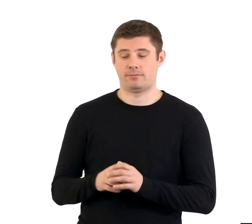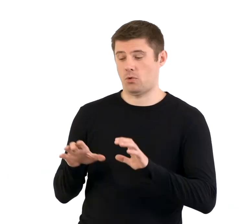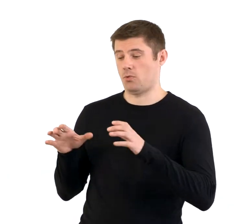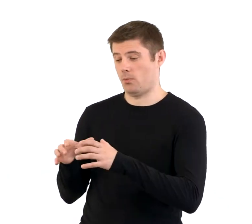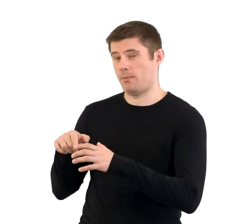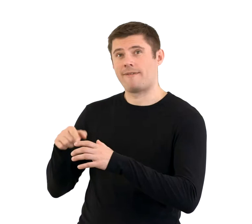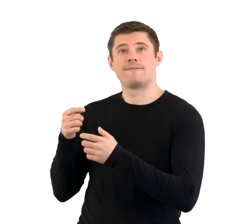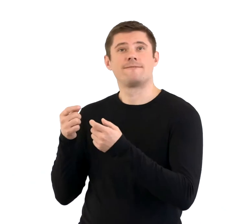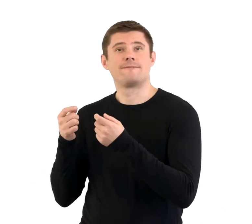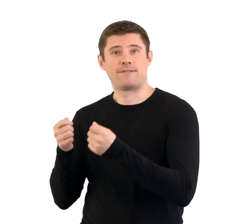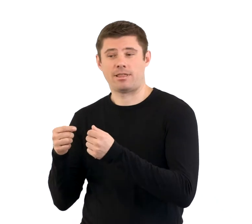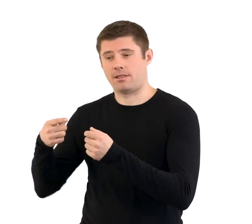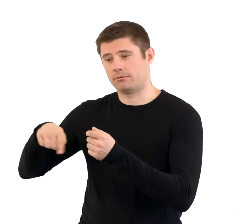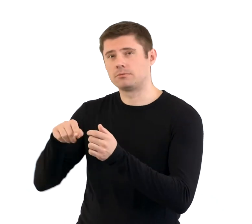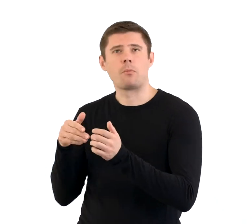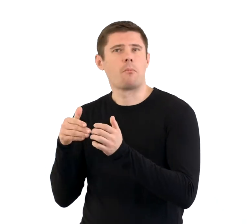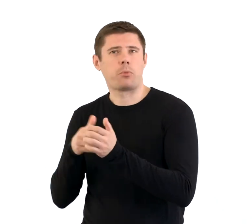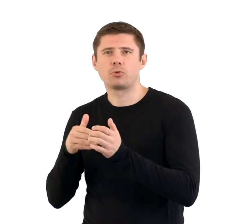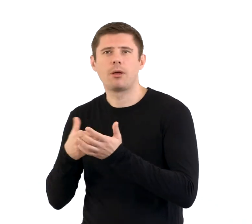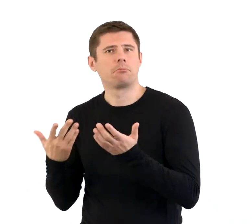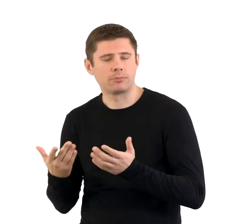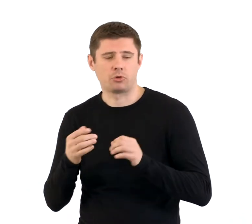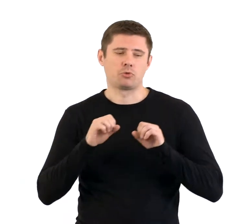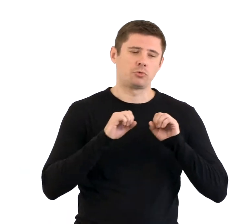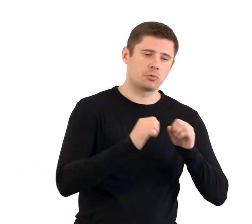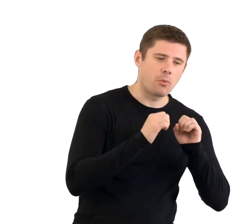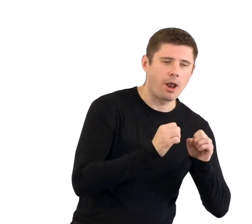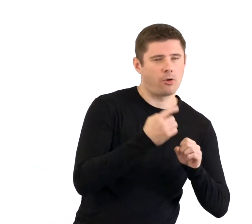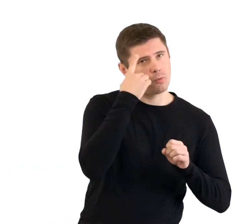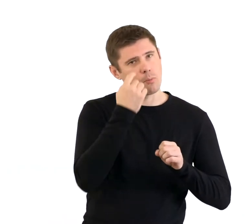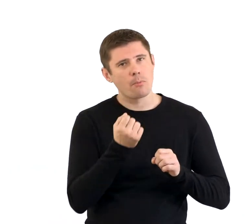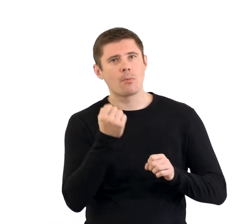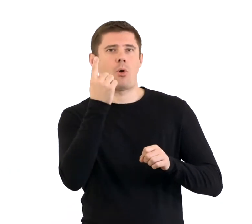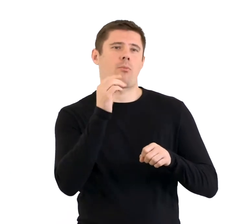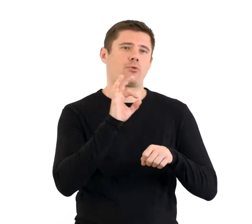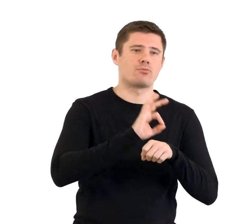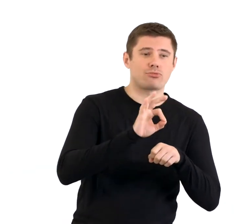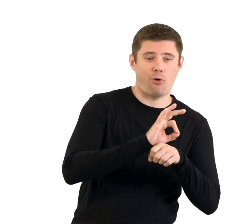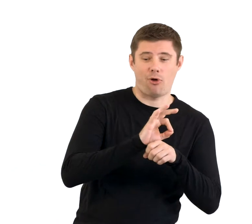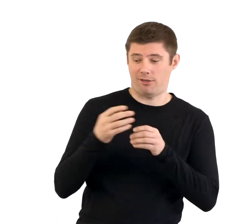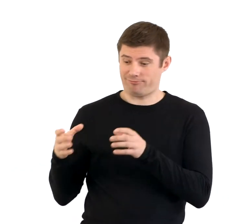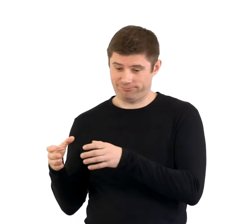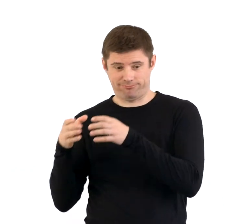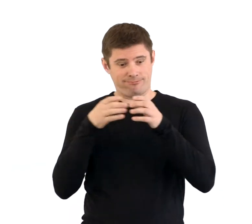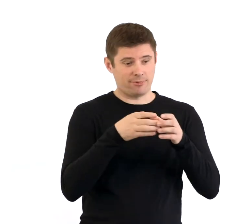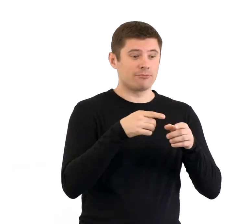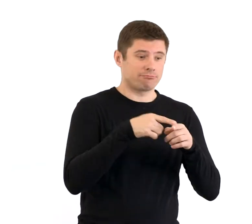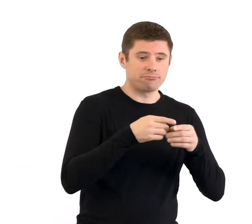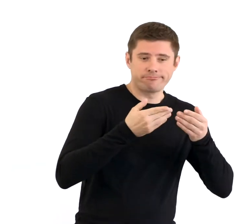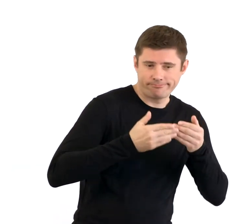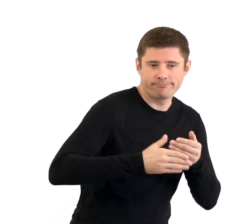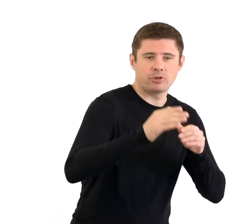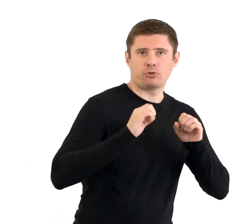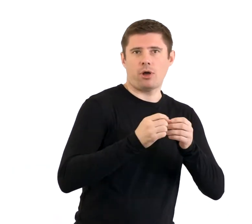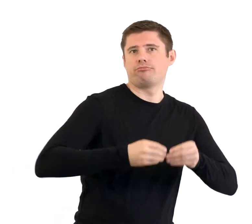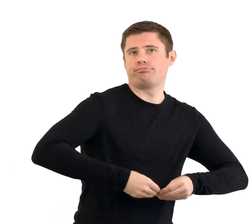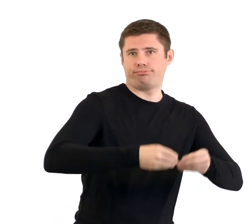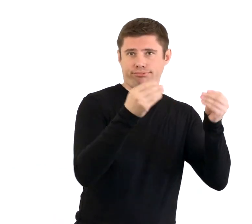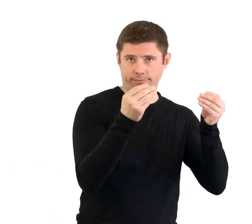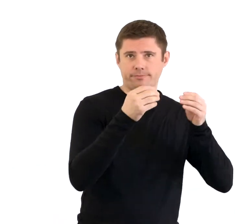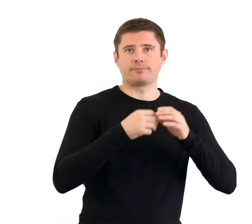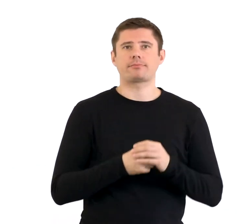Jest to zbiór środków pieniężnych potrzebnych do realizacji działalności lub przedsięwzięcia.